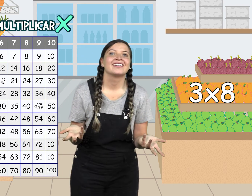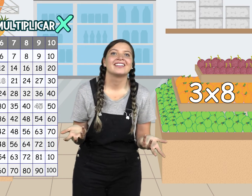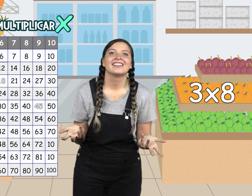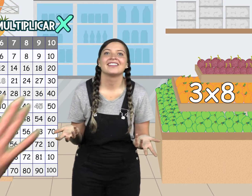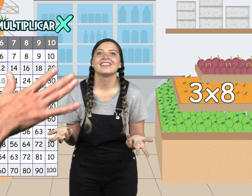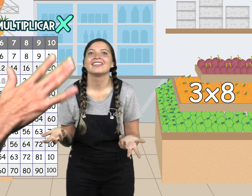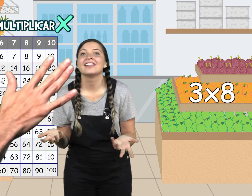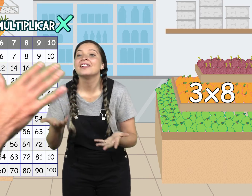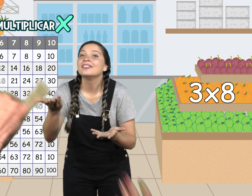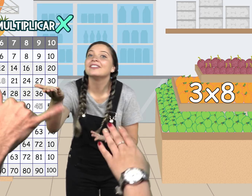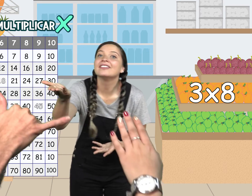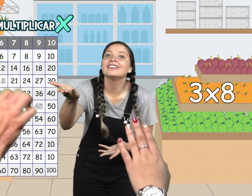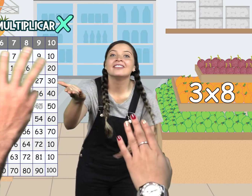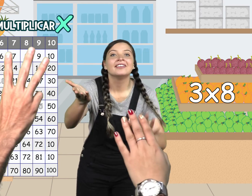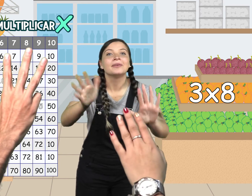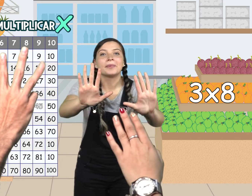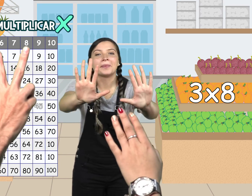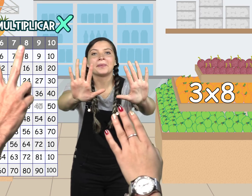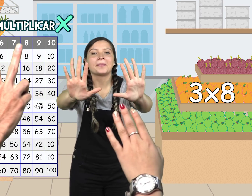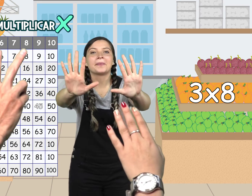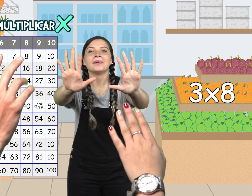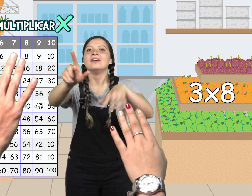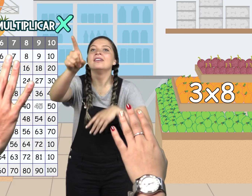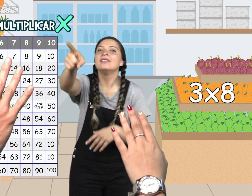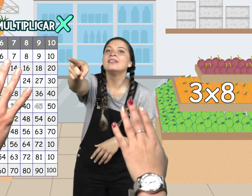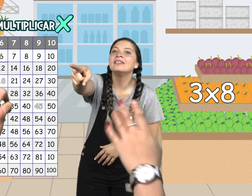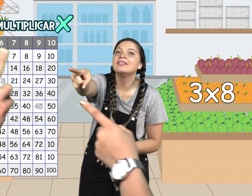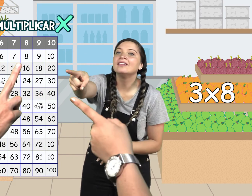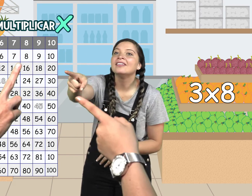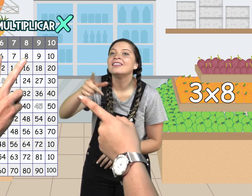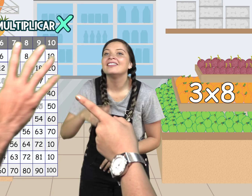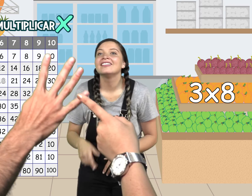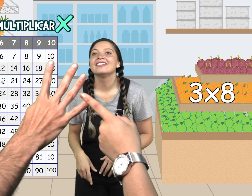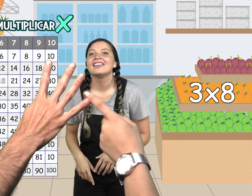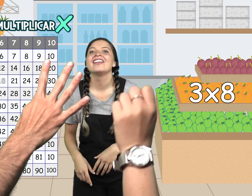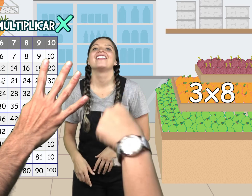Yo, yo... —Nooo, yooo... Sí, por acá. —Es veinticuatro.